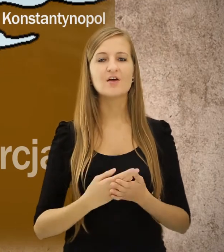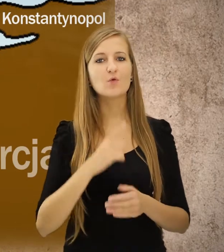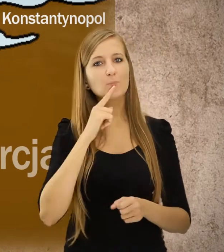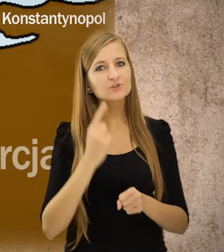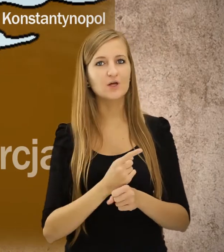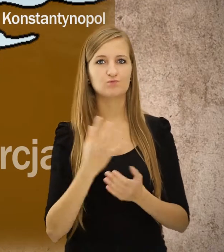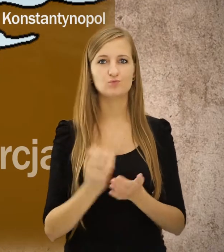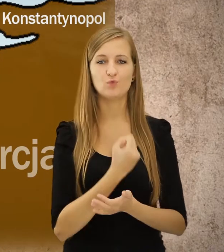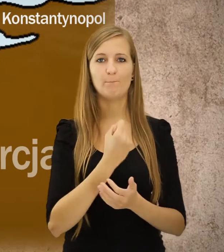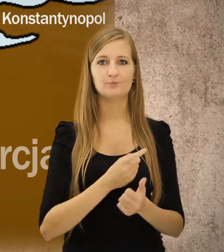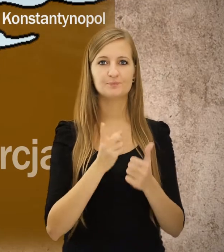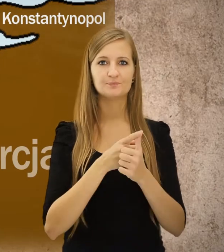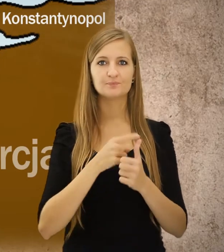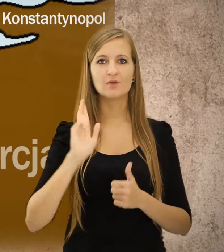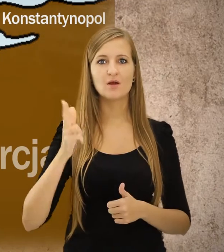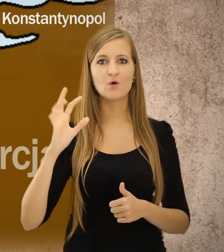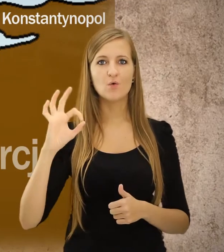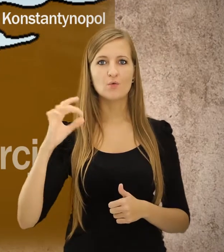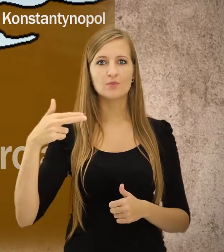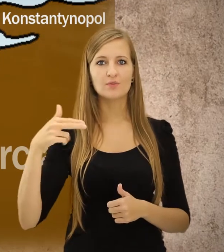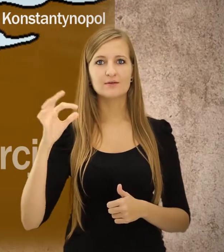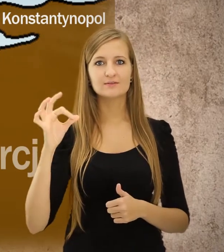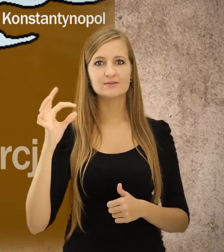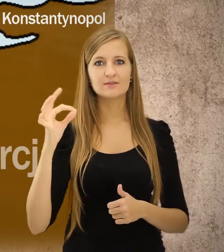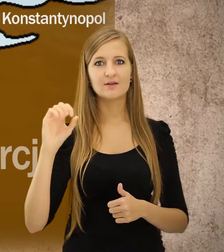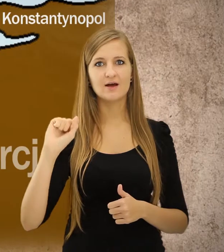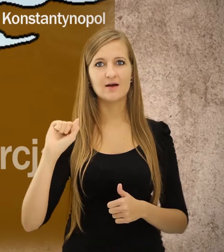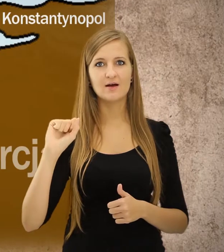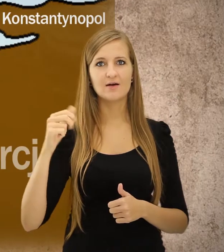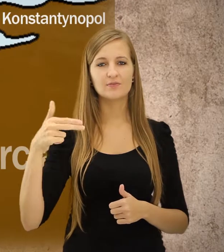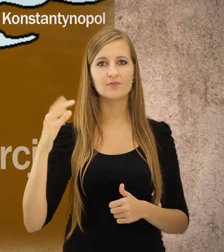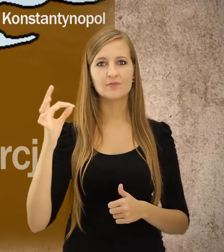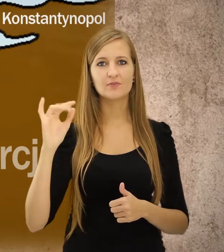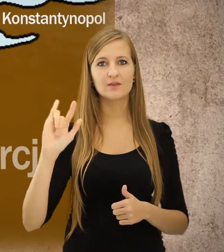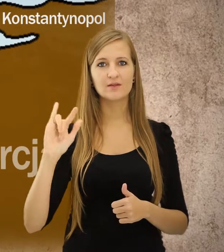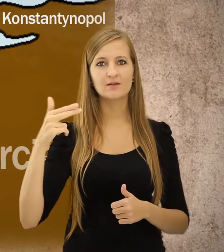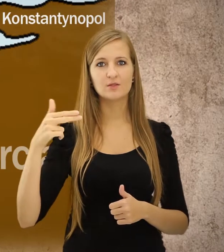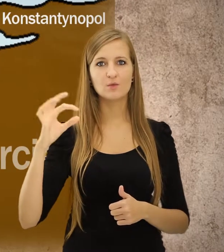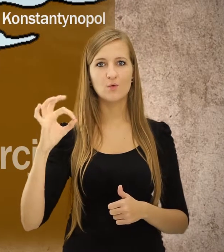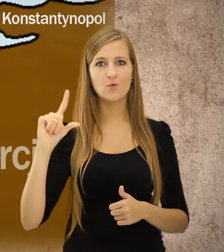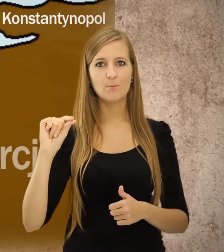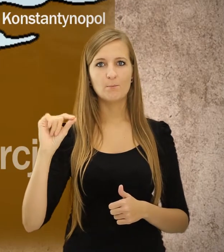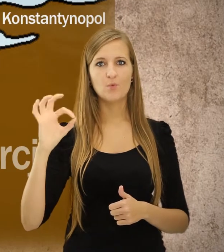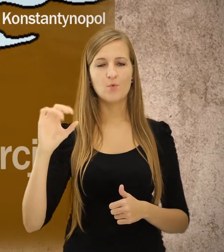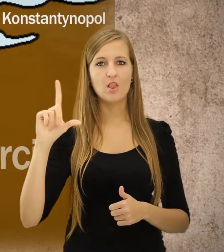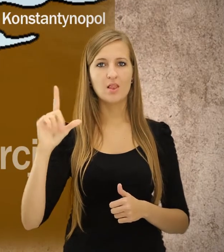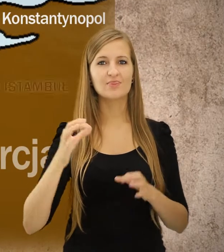postanowiły zdobyć Konstantynopol,